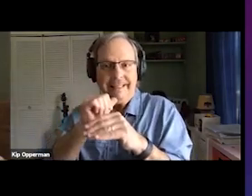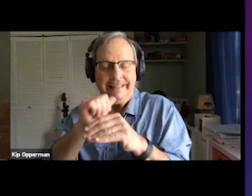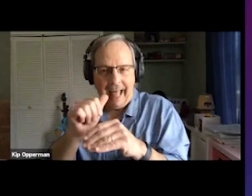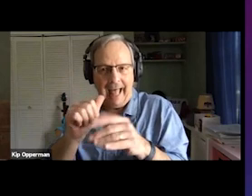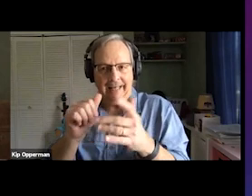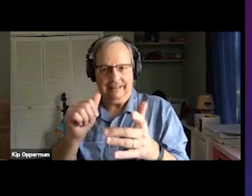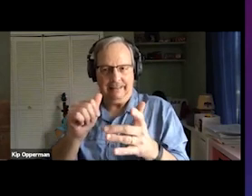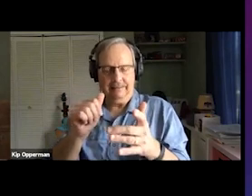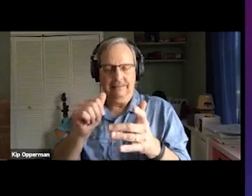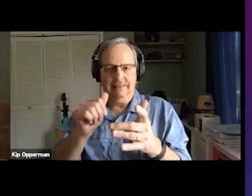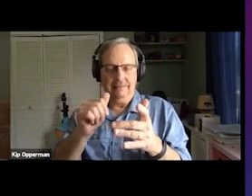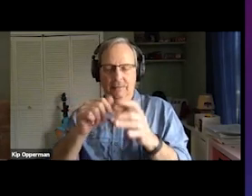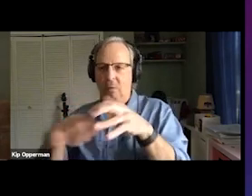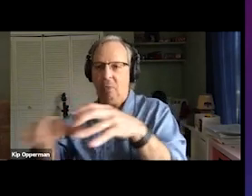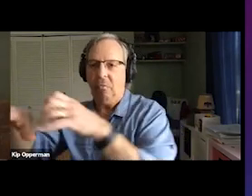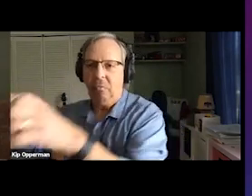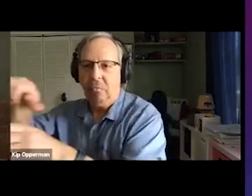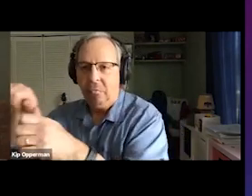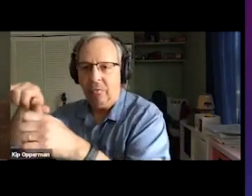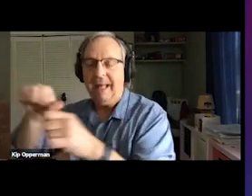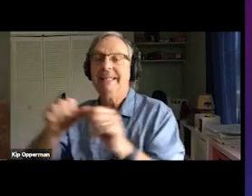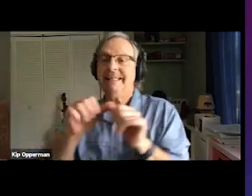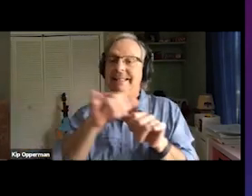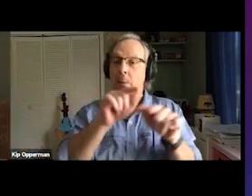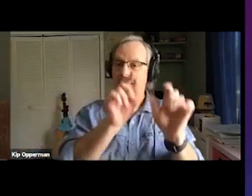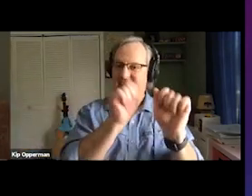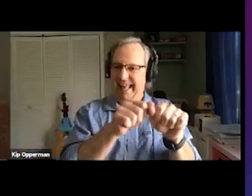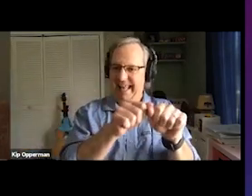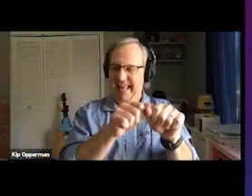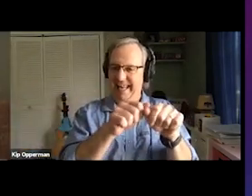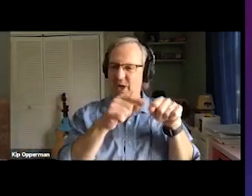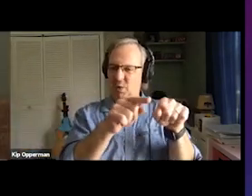quedarse donde puedan durante esta terrible crisis